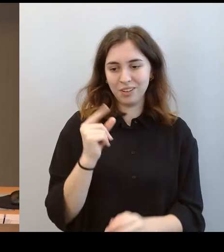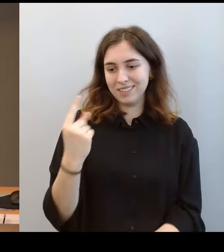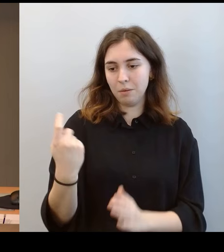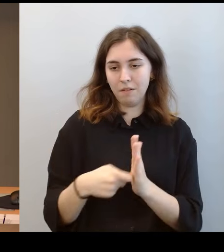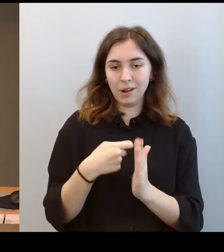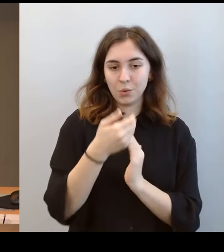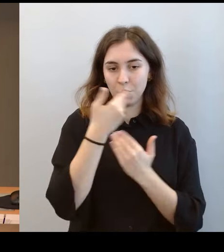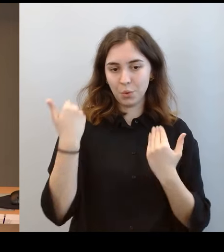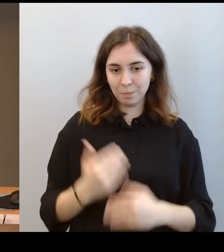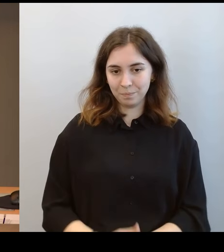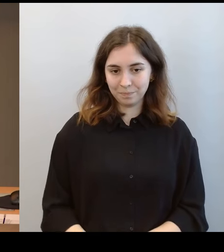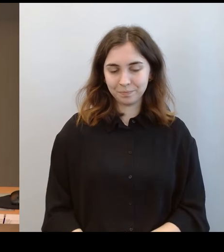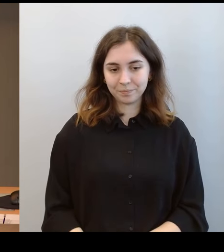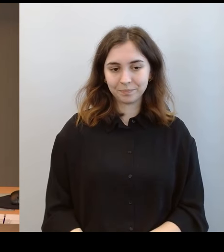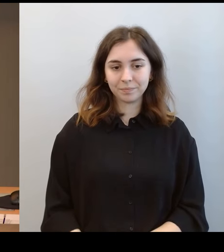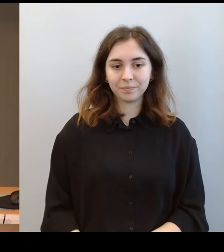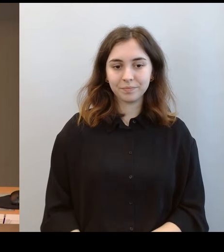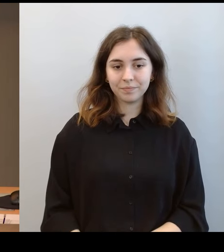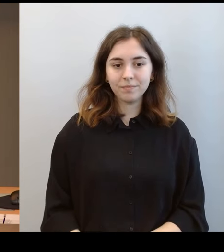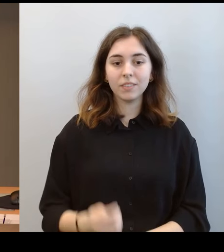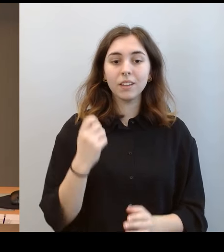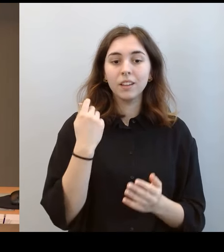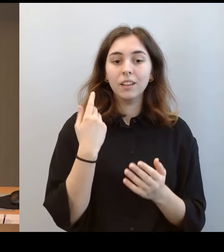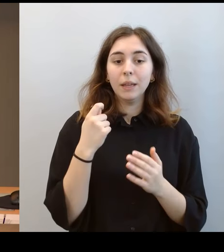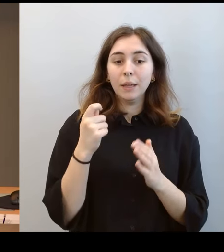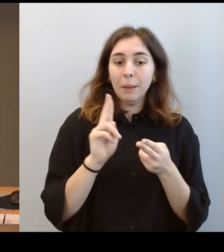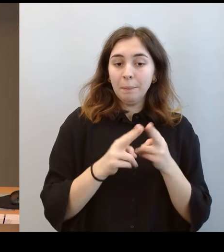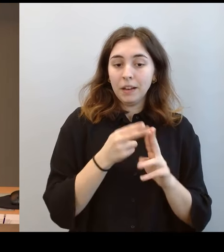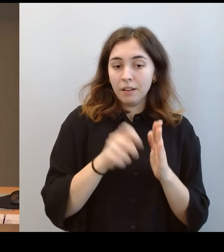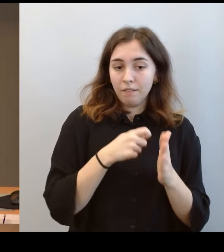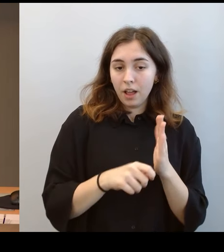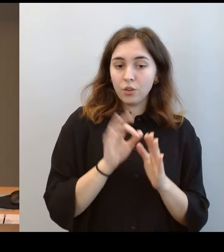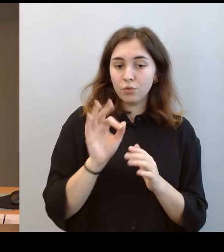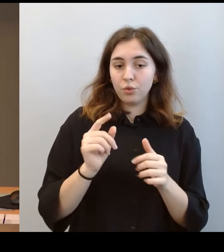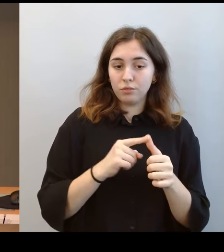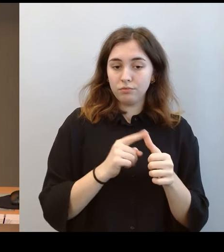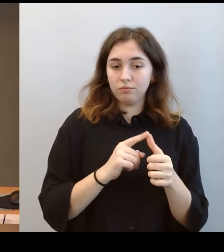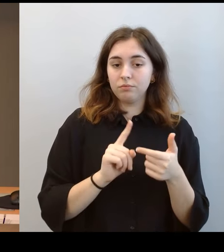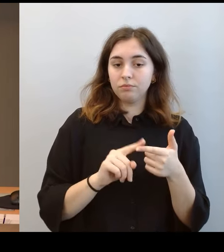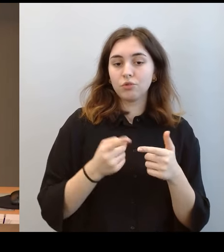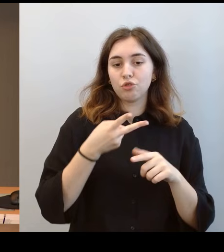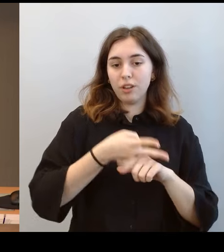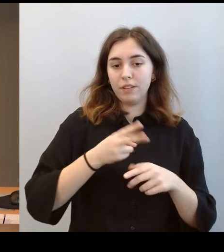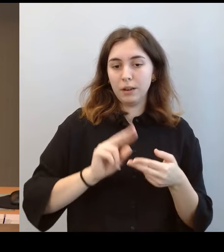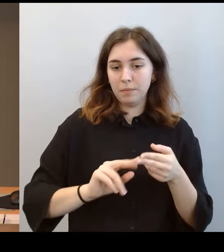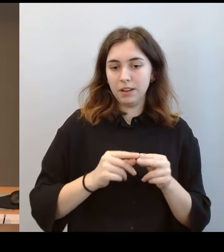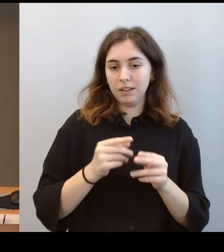Wahl eines Mitglieds und eines stellvertretenden Mitglieds des Kuratoriums der Berliner Landeszentrale für politische Bildung. Als Mitglied war